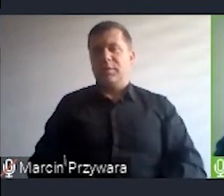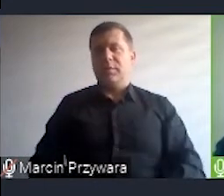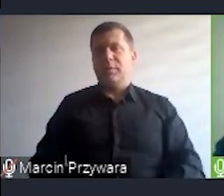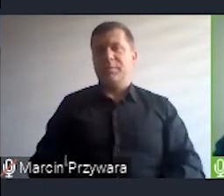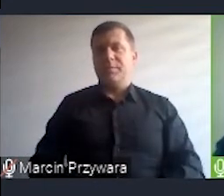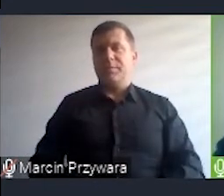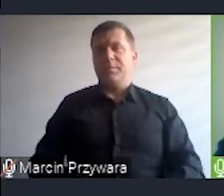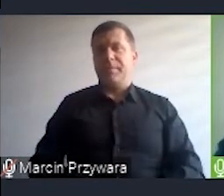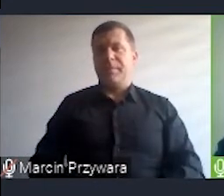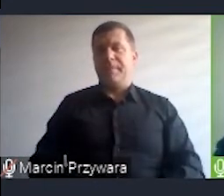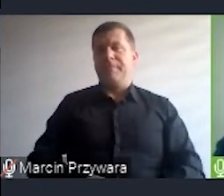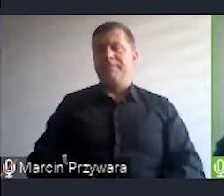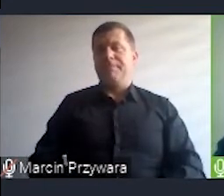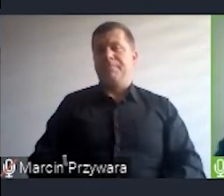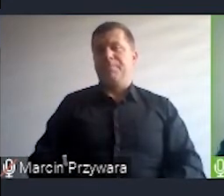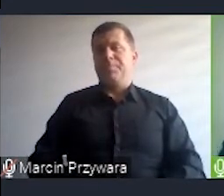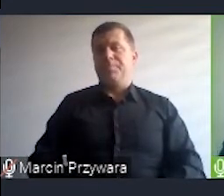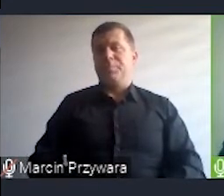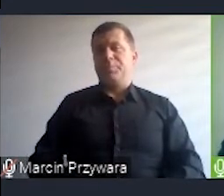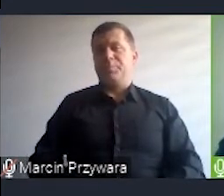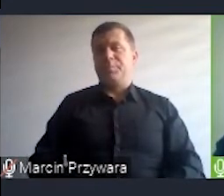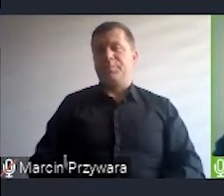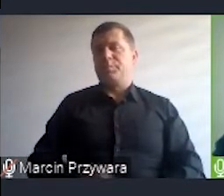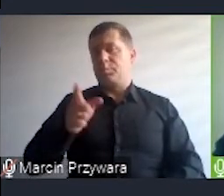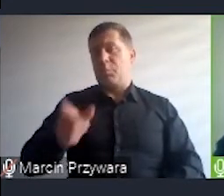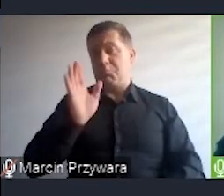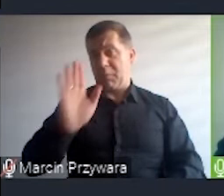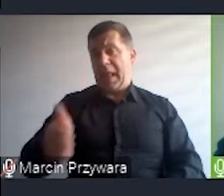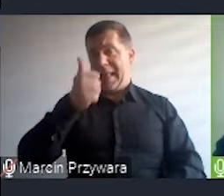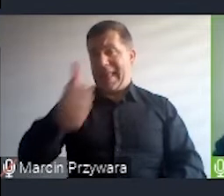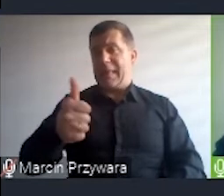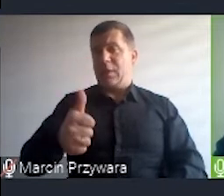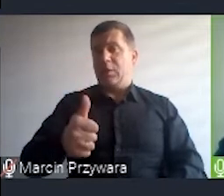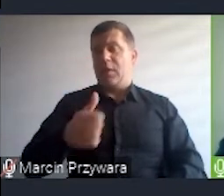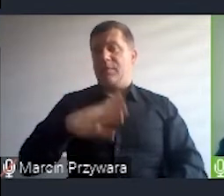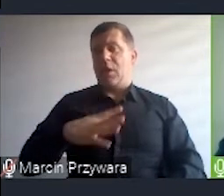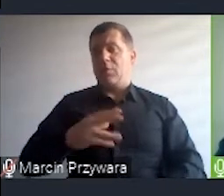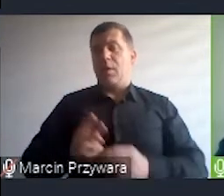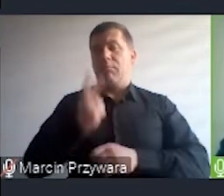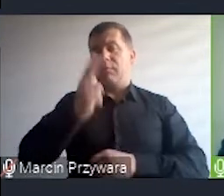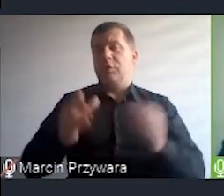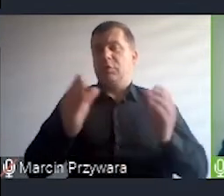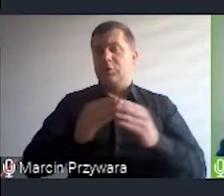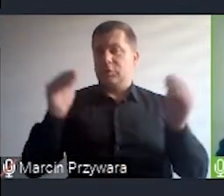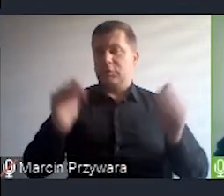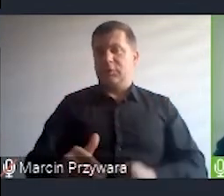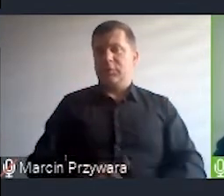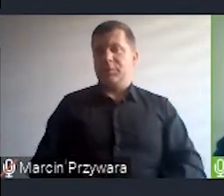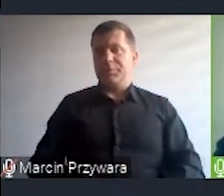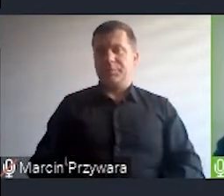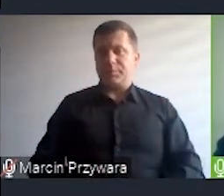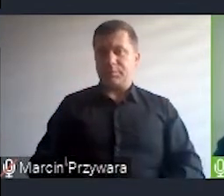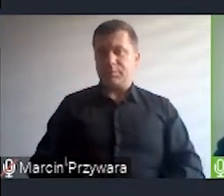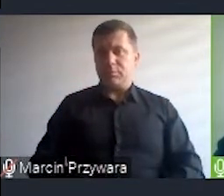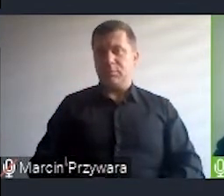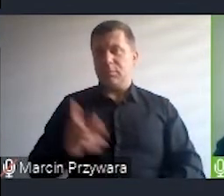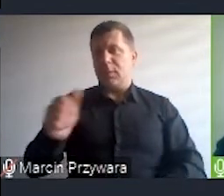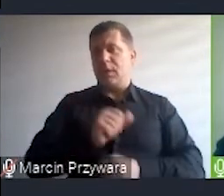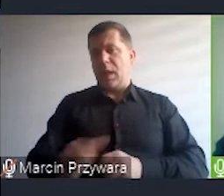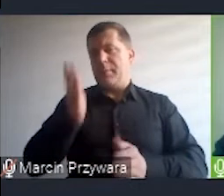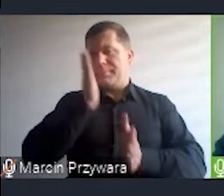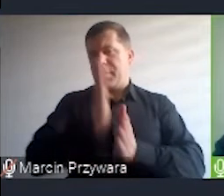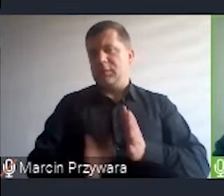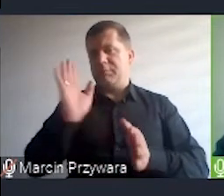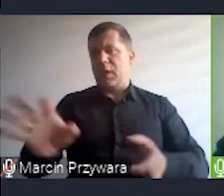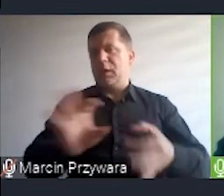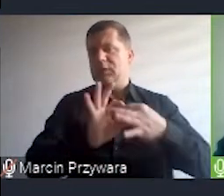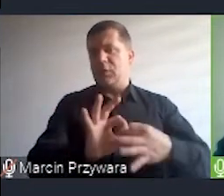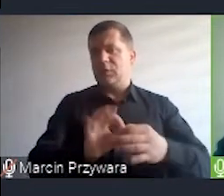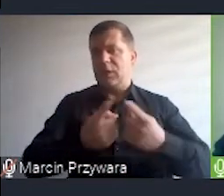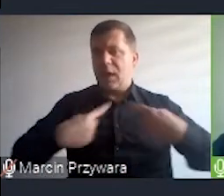w takim układzie tu ma jednostkową wartość powyżej 10 000 i jest bezpośrednio związane z realizacja projektu,